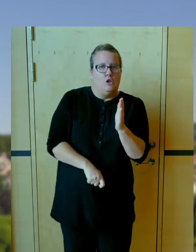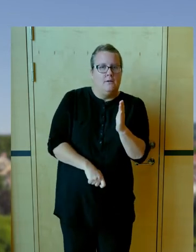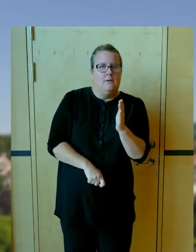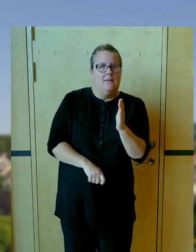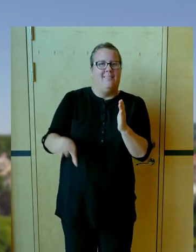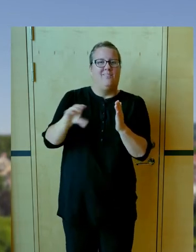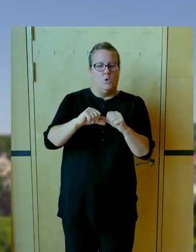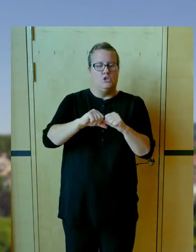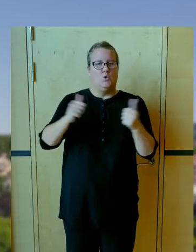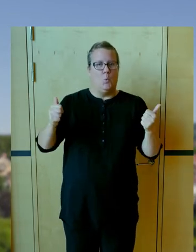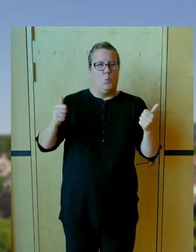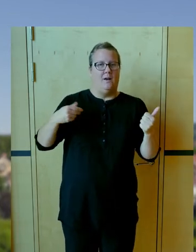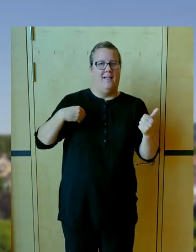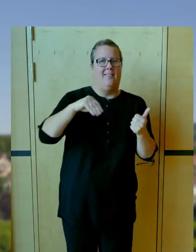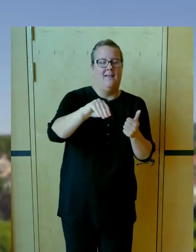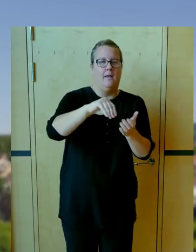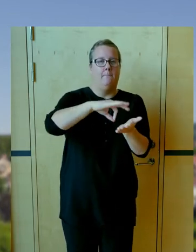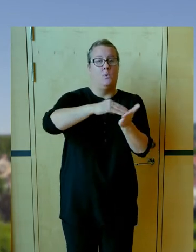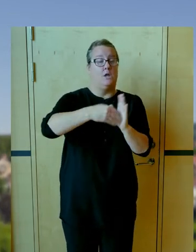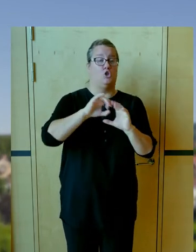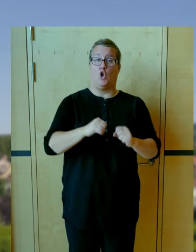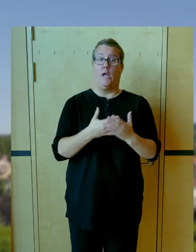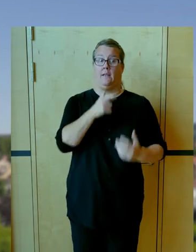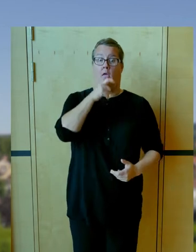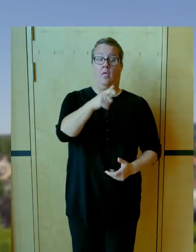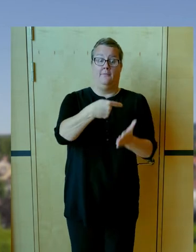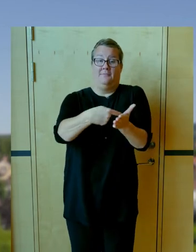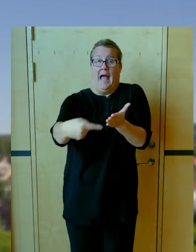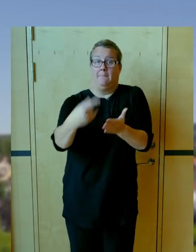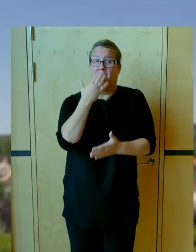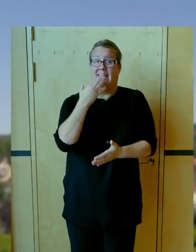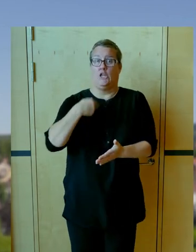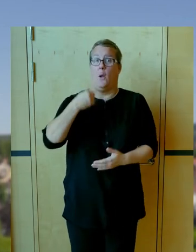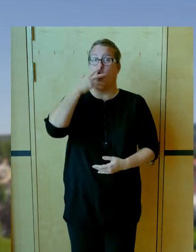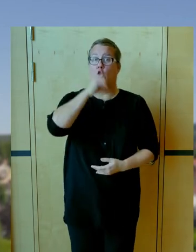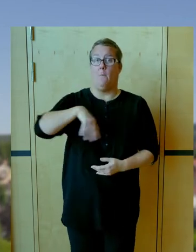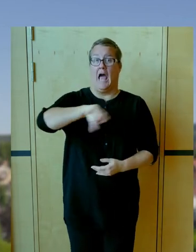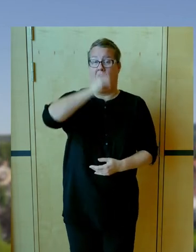Jag ska inte nämna namnet Det vet vi alla i det här församlingen om vargar sist